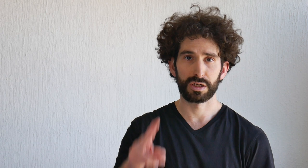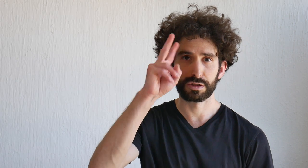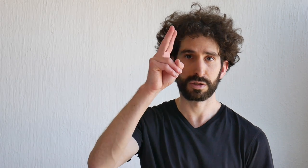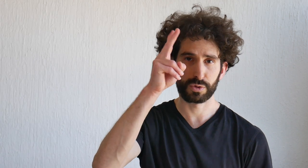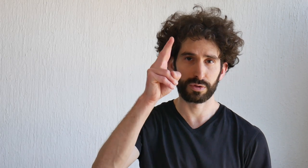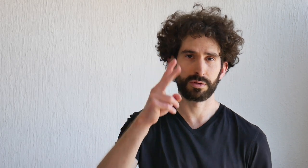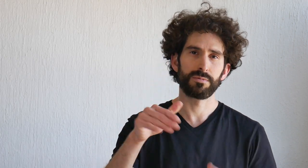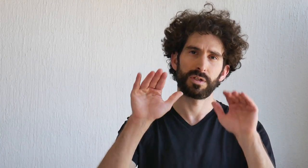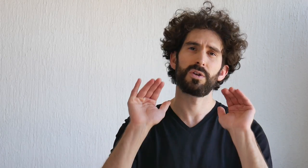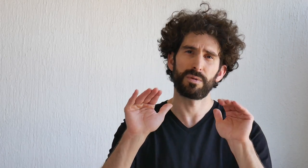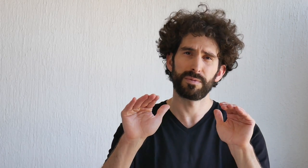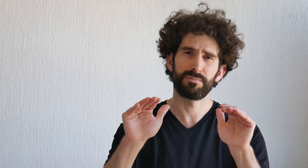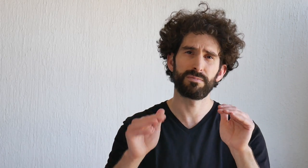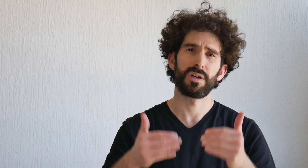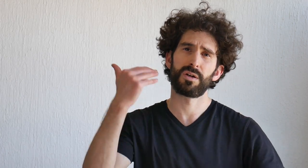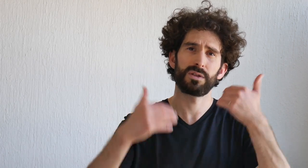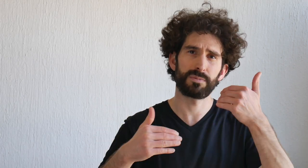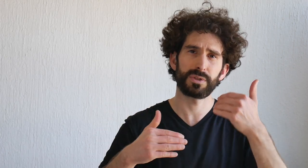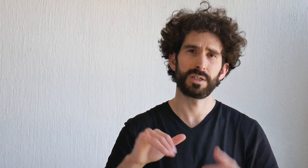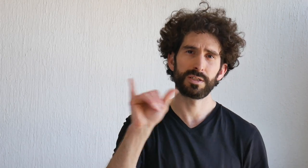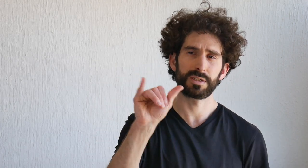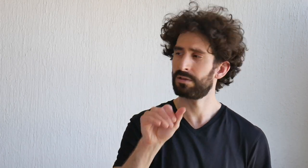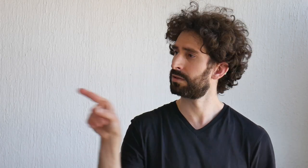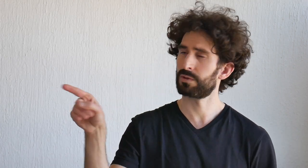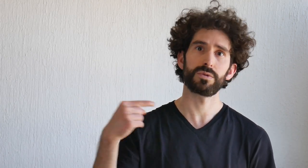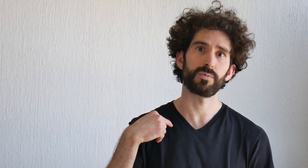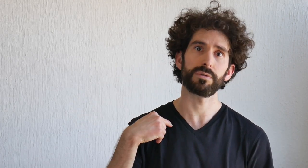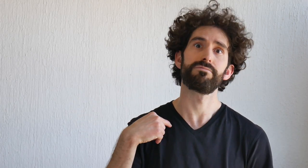J'ai l'habitude mais quand même, l'handicapé c'est qui ? Lui ou moi ?